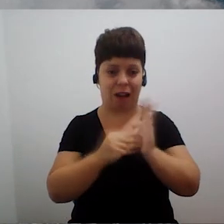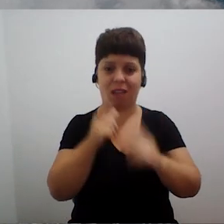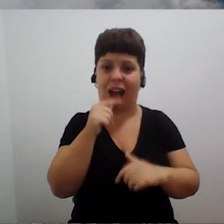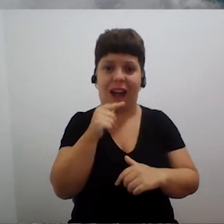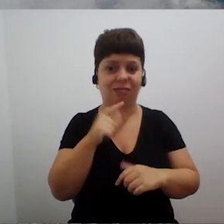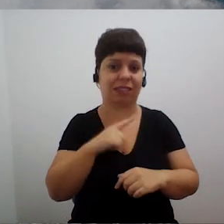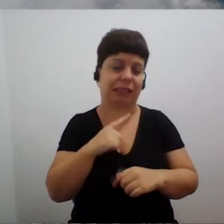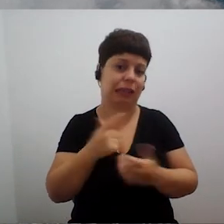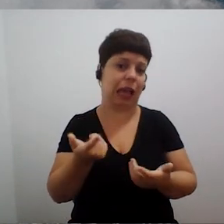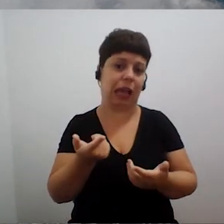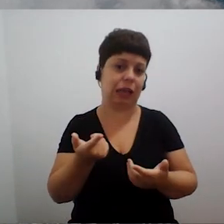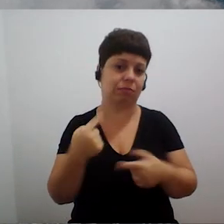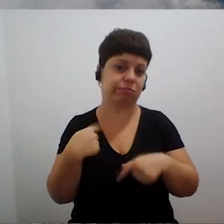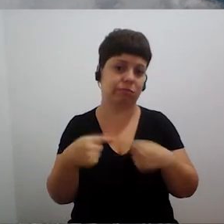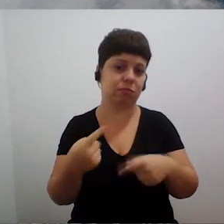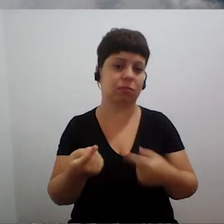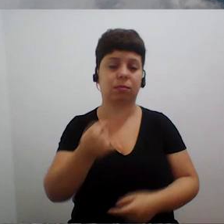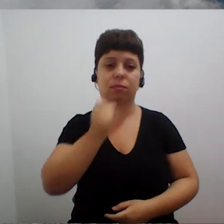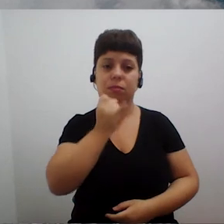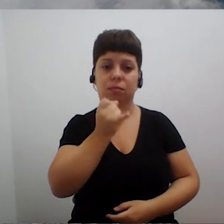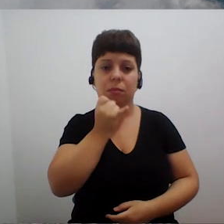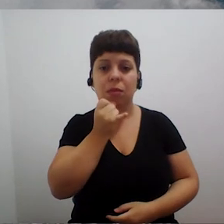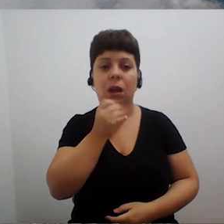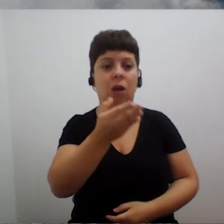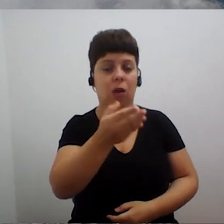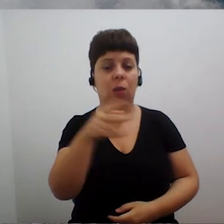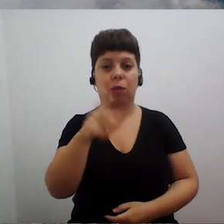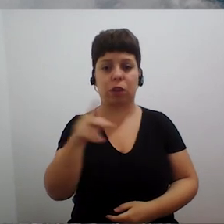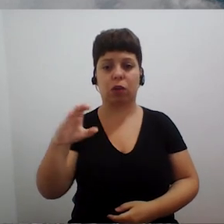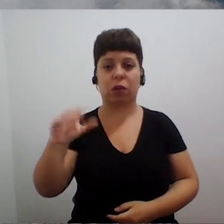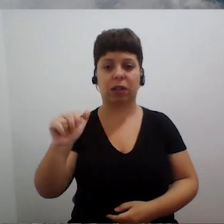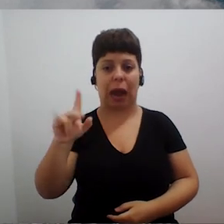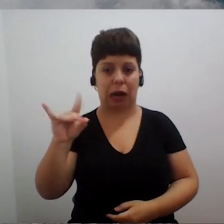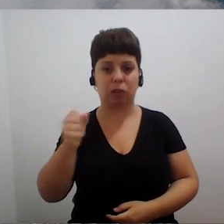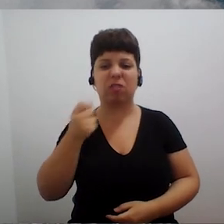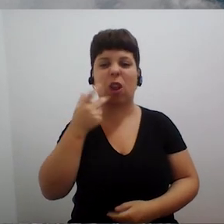Algumas delas o Prof. Carlos já acenou: a poluição, o aquecimento global,